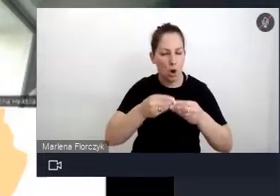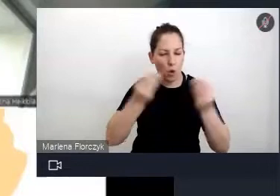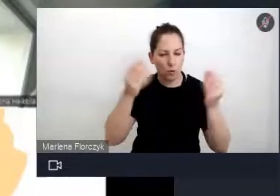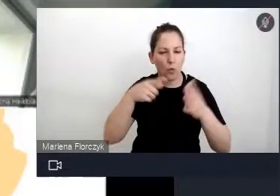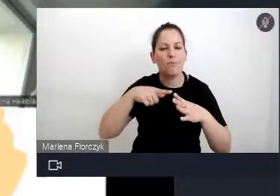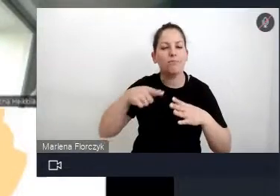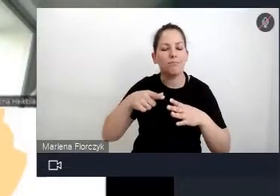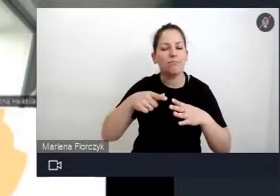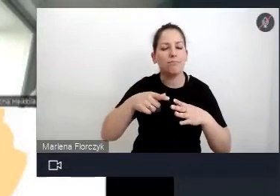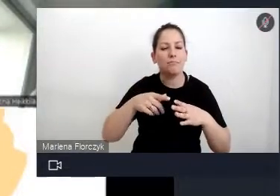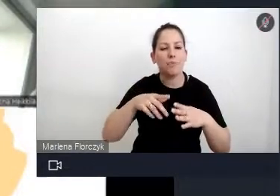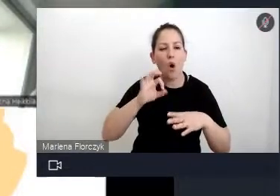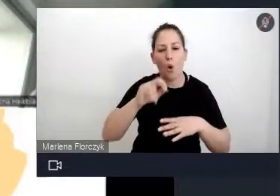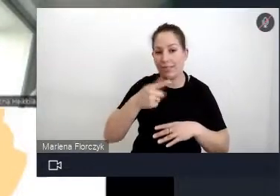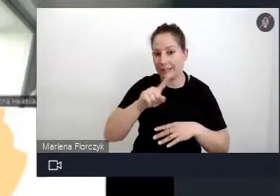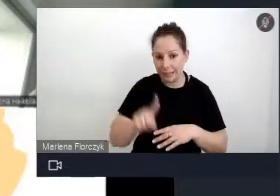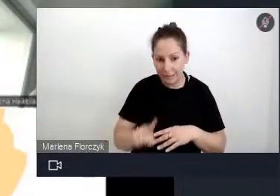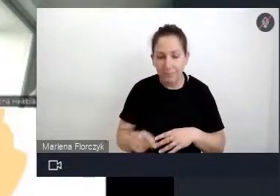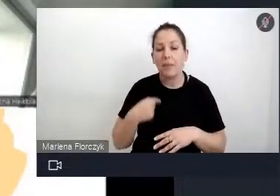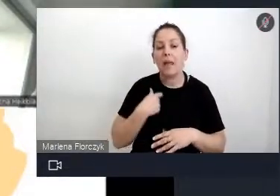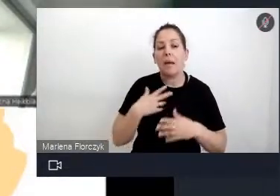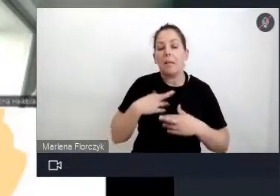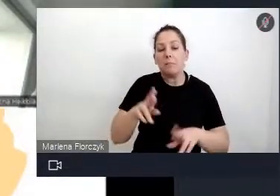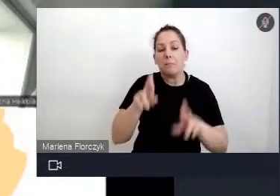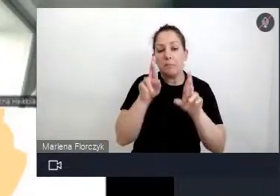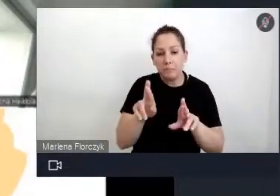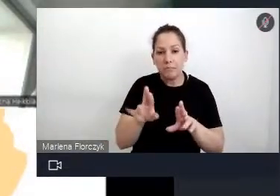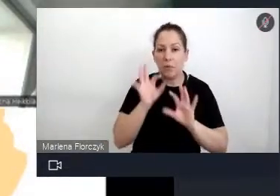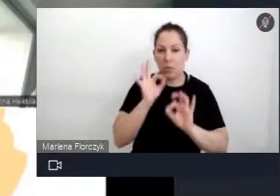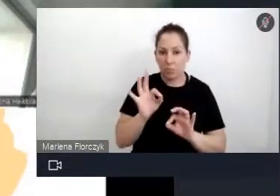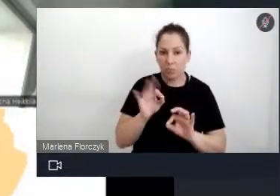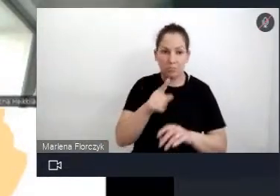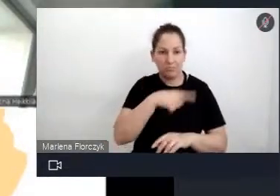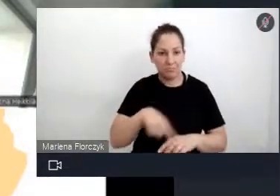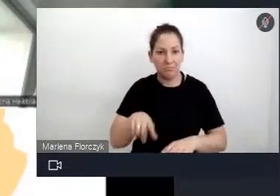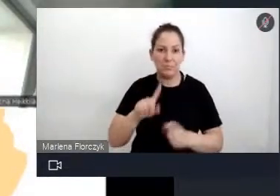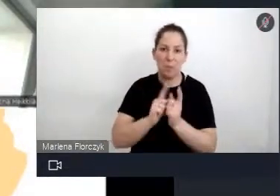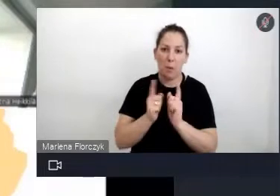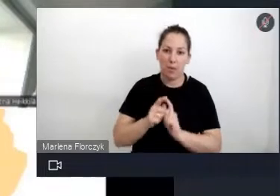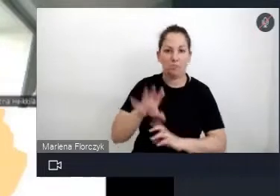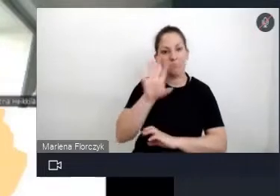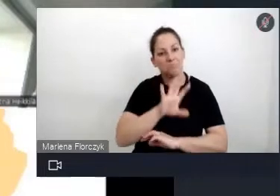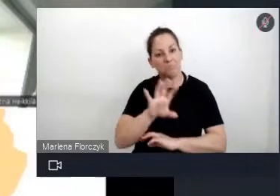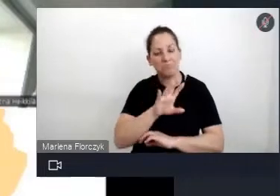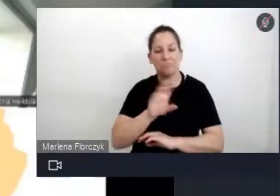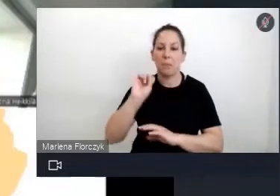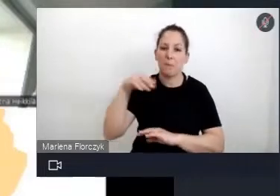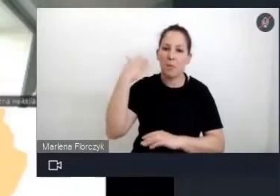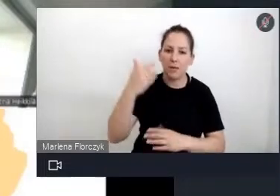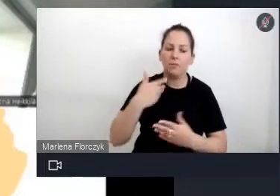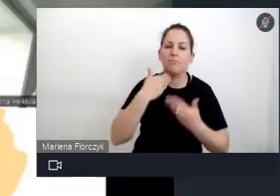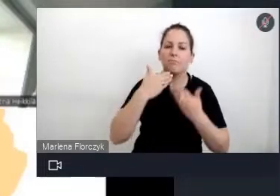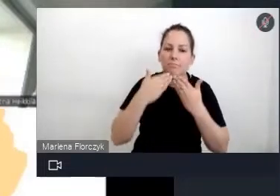Mam nadzieję, że dobrze spędzacie czas na spotkaniach oraz że prezentacja przybliży wam znaczenie pracy